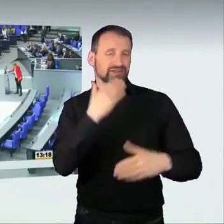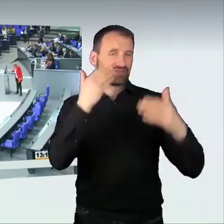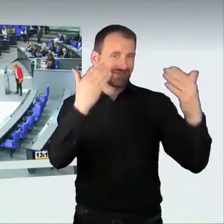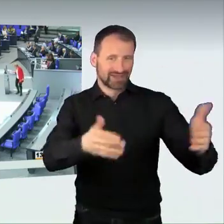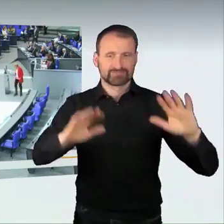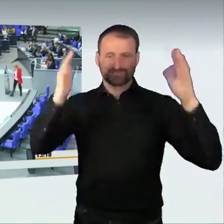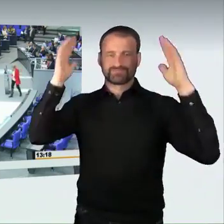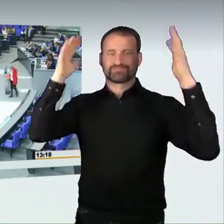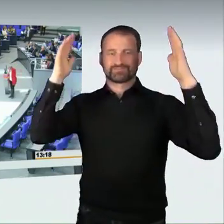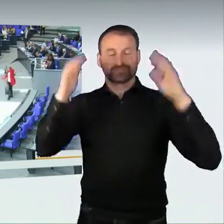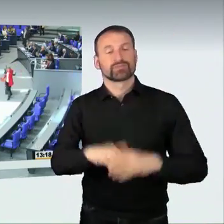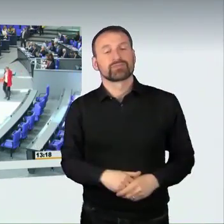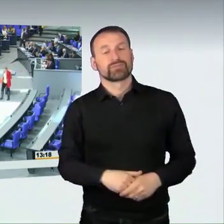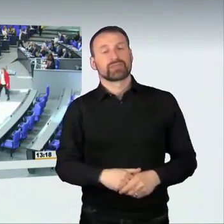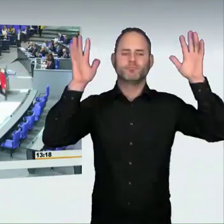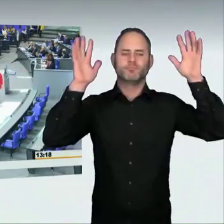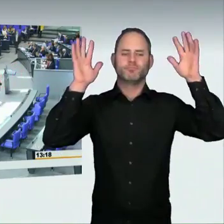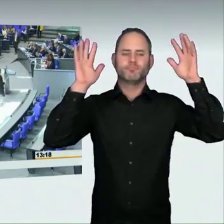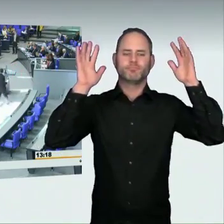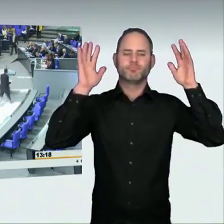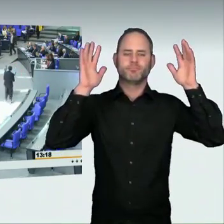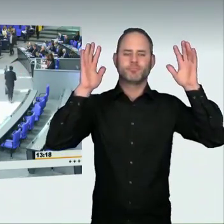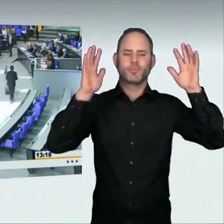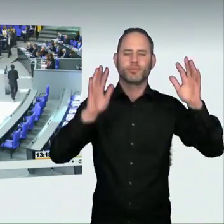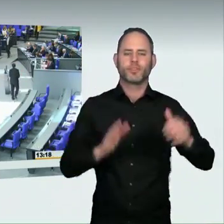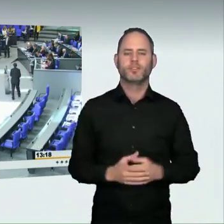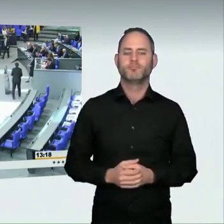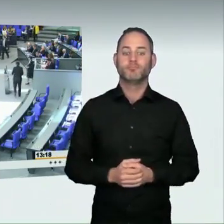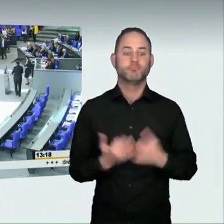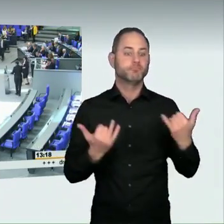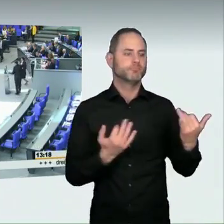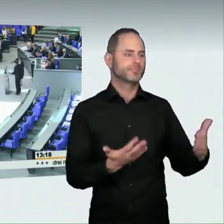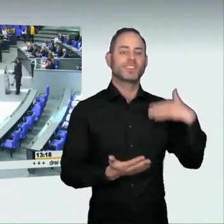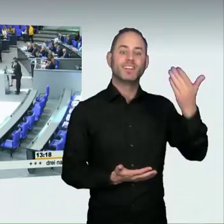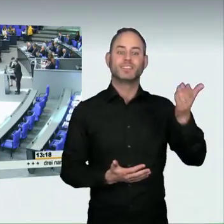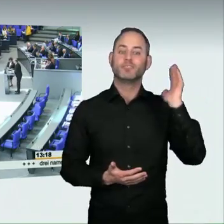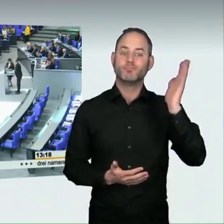ist der Kollege Michael Groß, SPD-Fraktion. (Applaus)